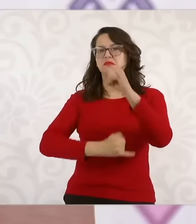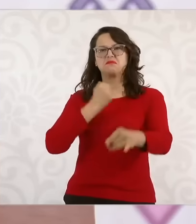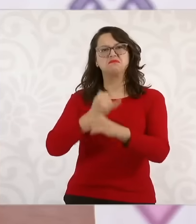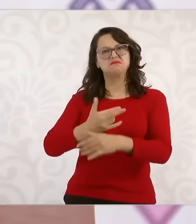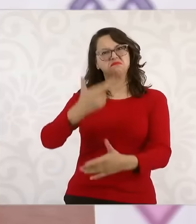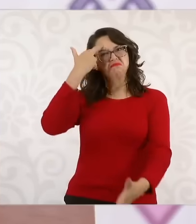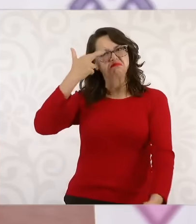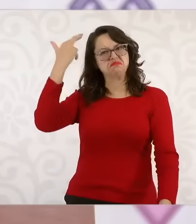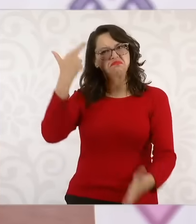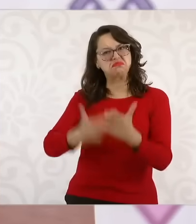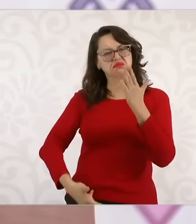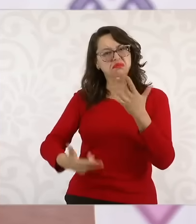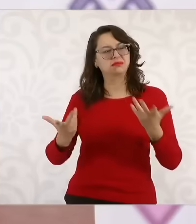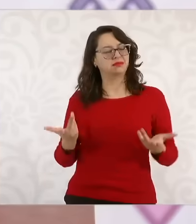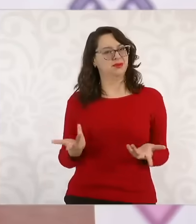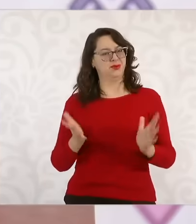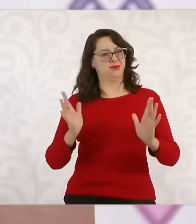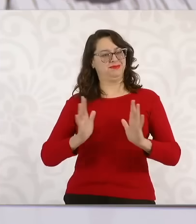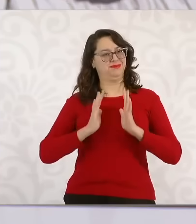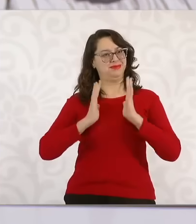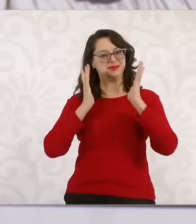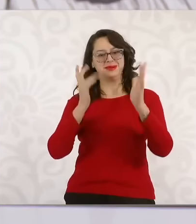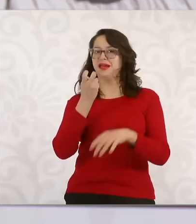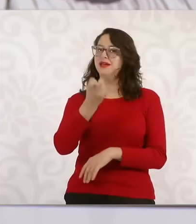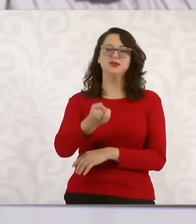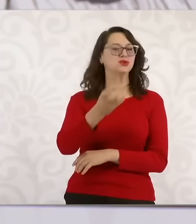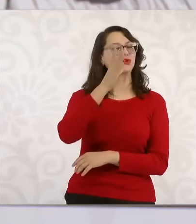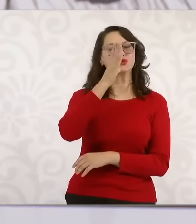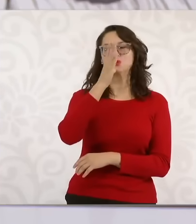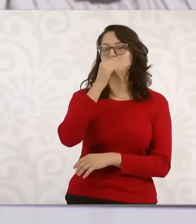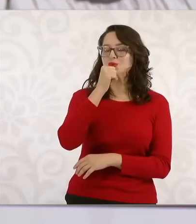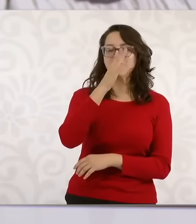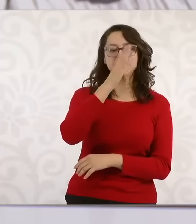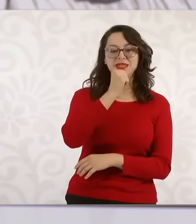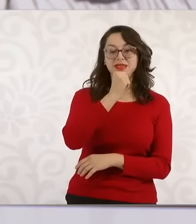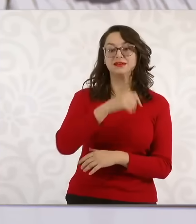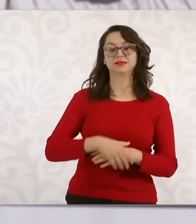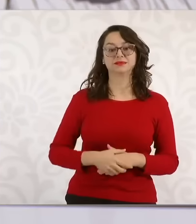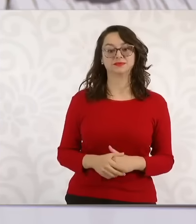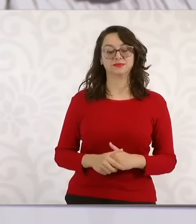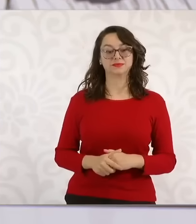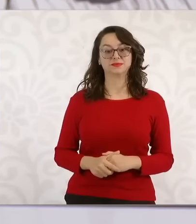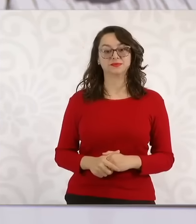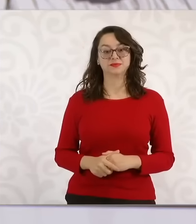de las reglas y las normas internacionales a un presidente.